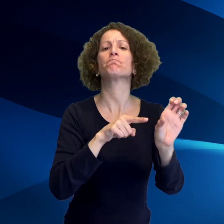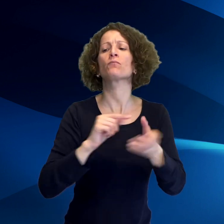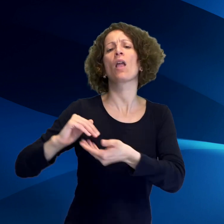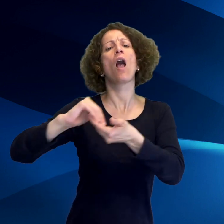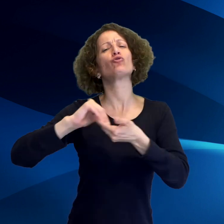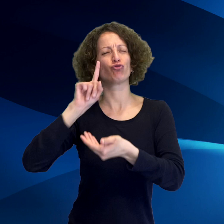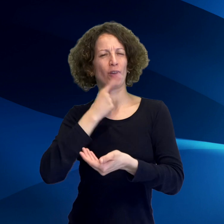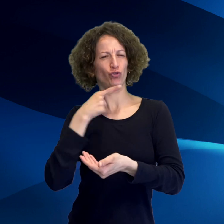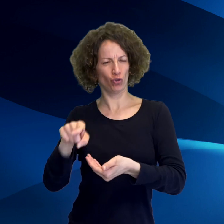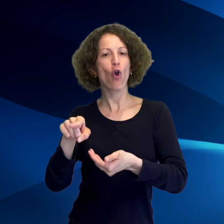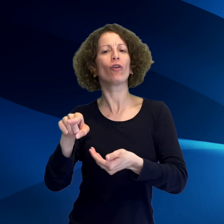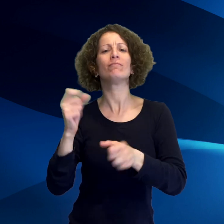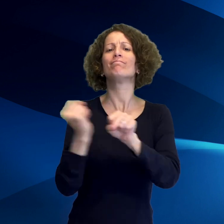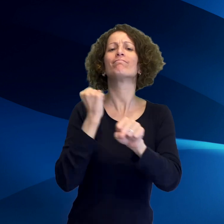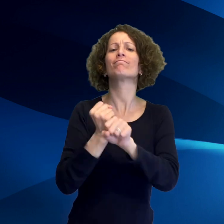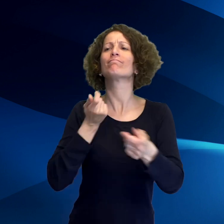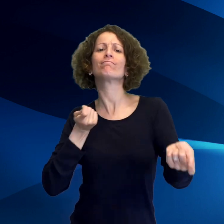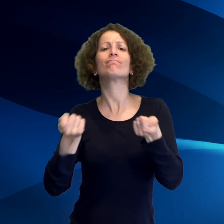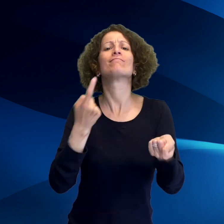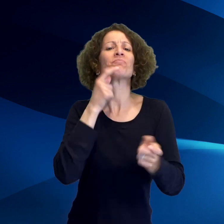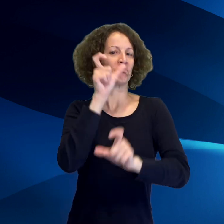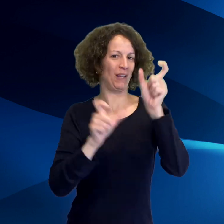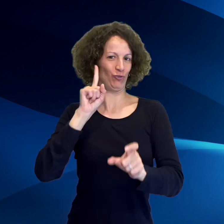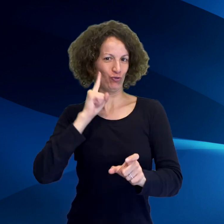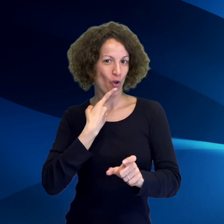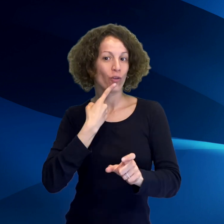Nella maggior parte dei casi, per le comunità sorde ciò significa le Associazioni Nazionali di Sordi e i membri ordinari della WFD.